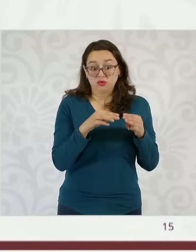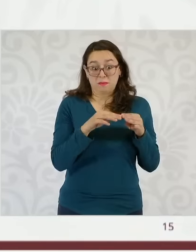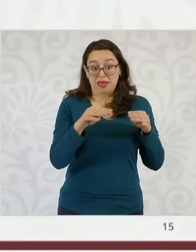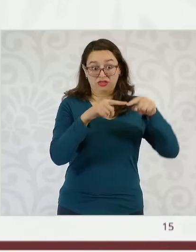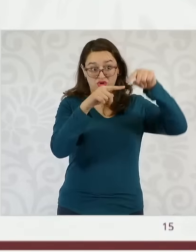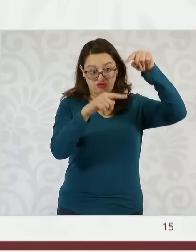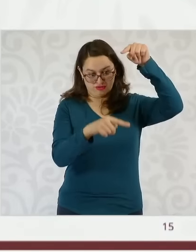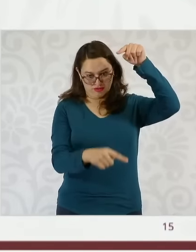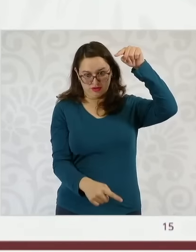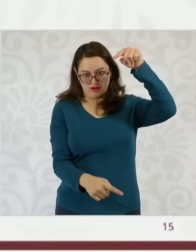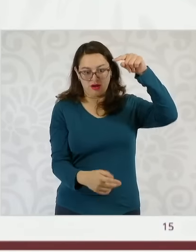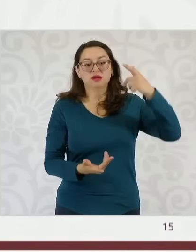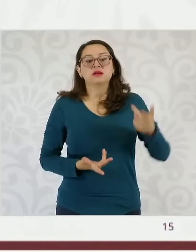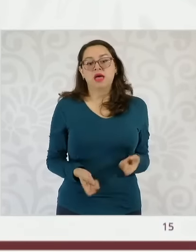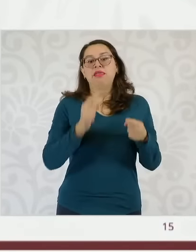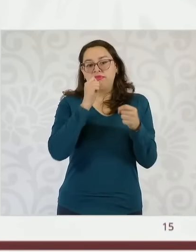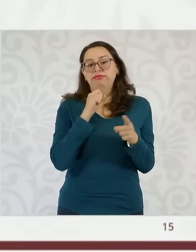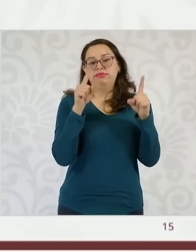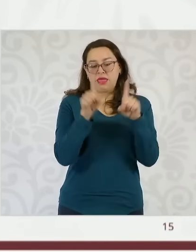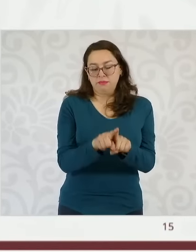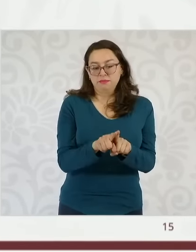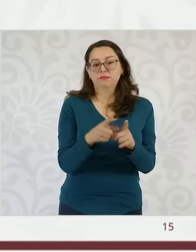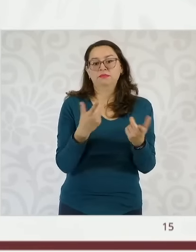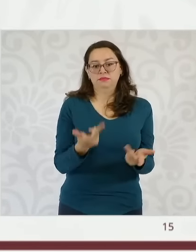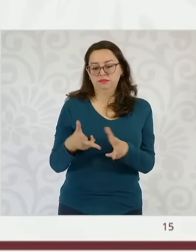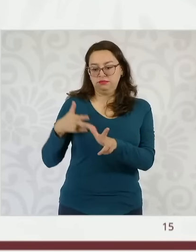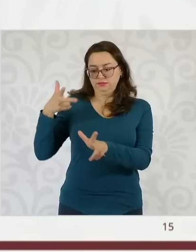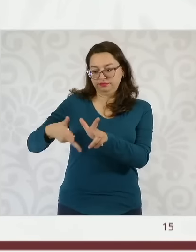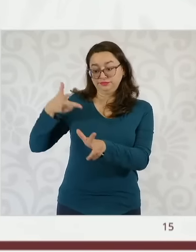eh también equipo ferroviario especializado denominado Supermax operados por el